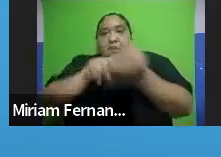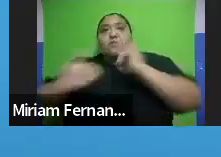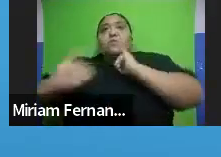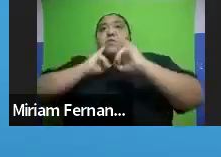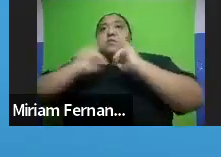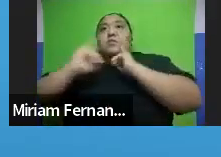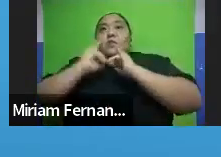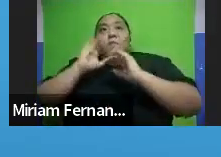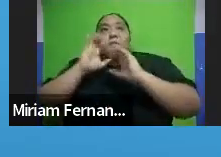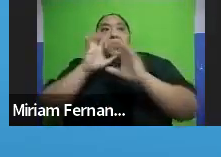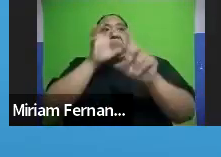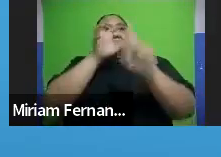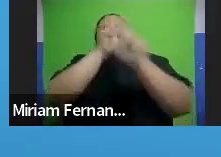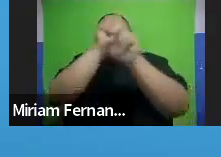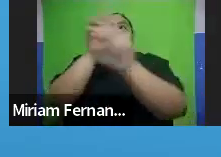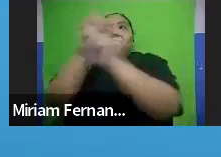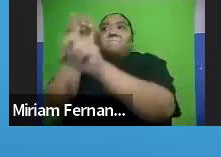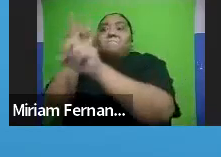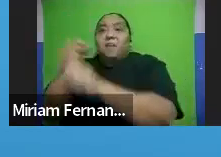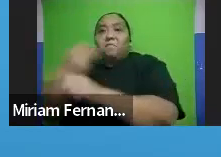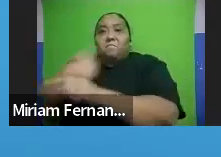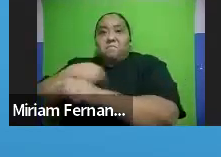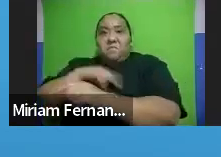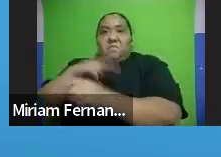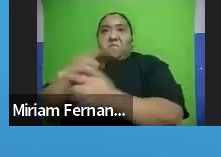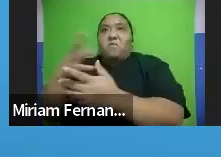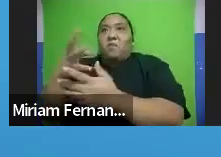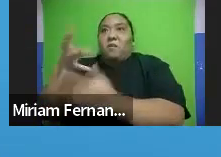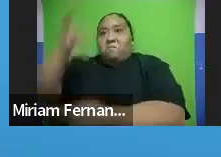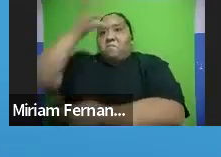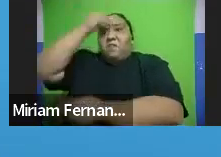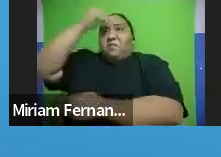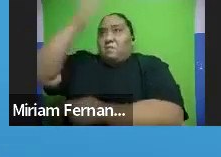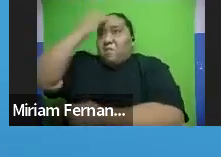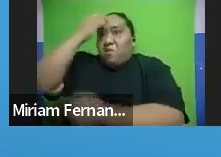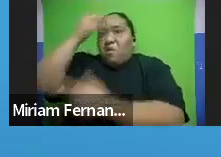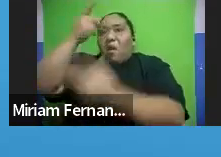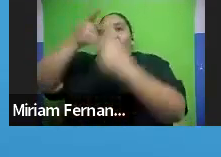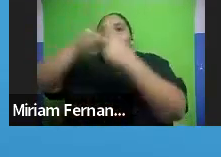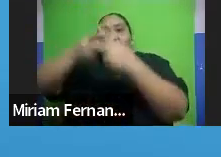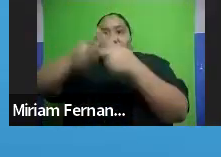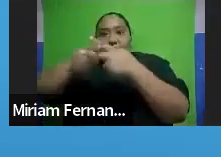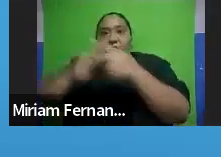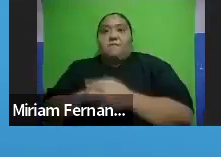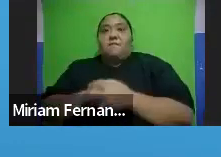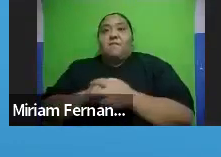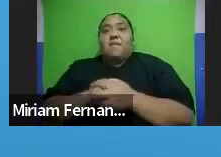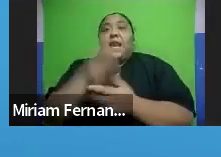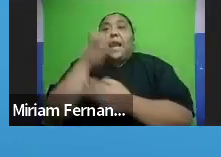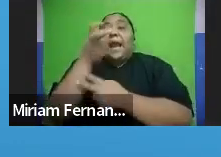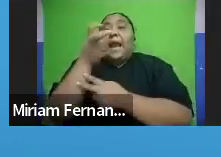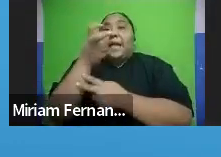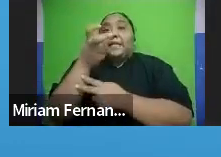De De eso Penn. Esto. De eso también depende hasta cuán hasta dónde baltas voy a alcanzar mi conocimiento, Mi conocimiento